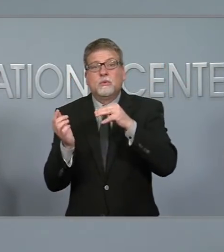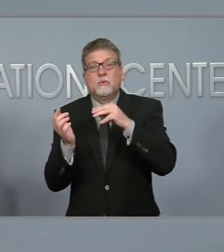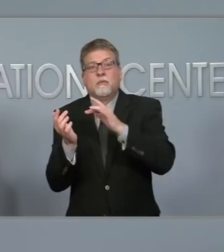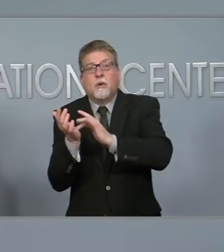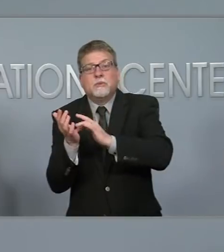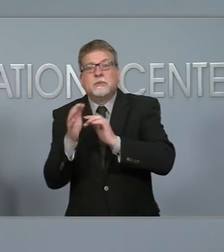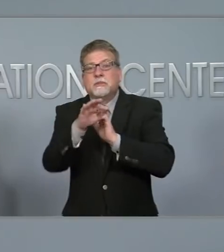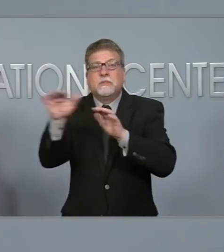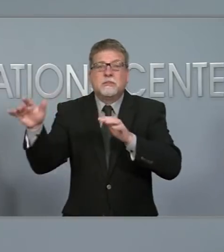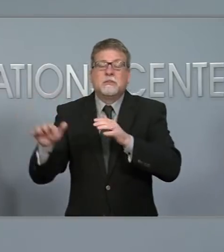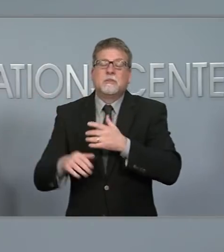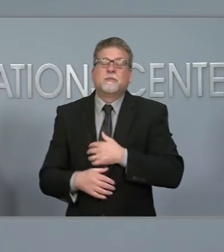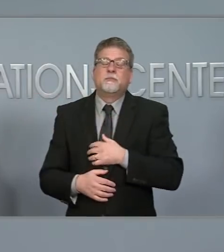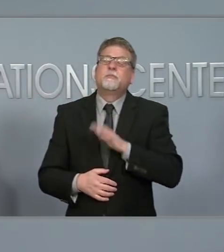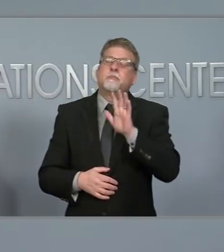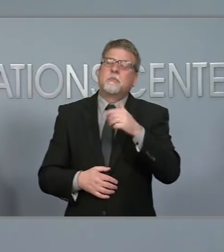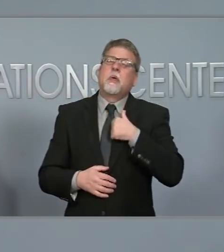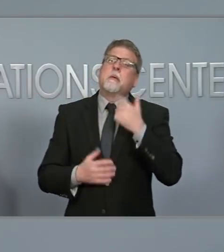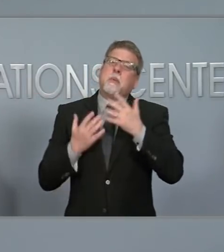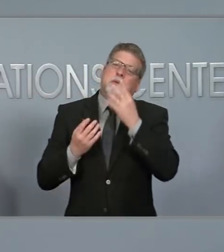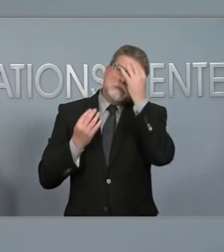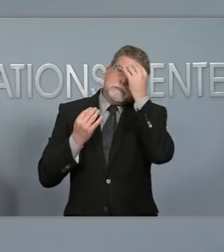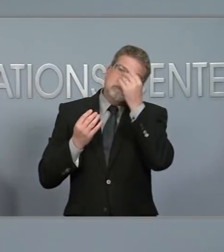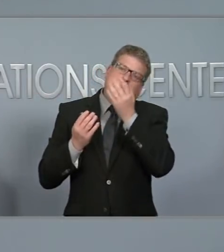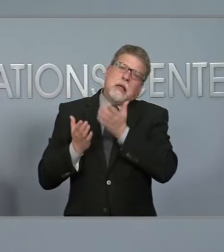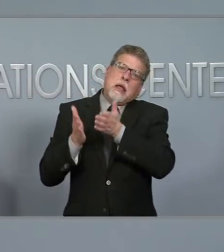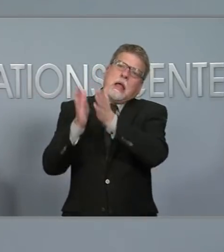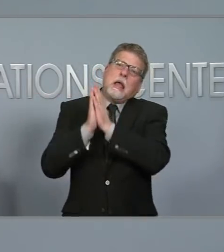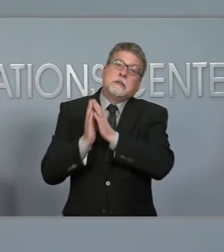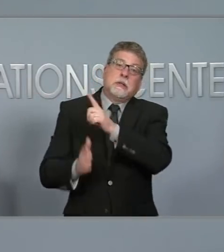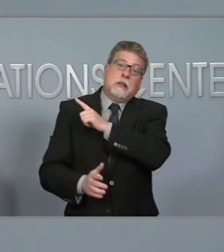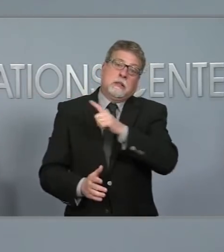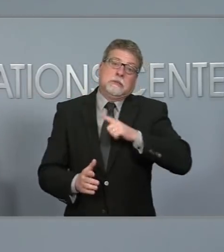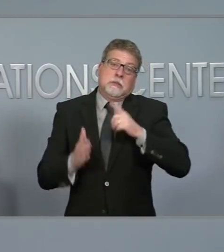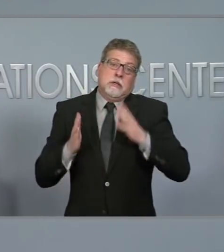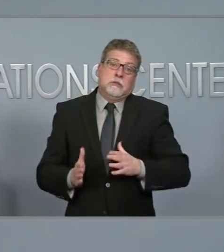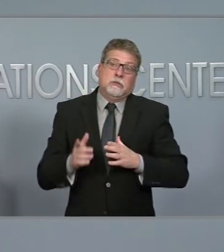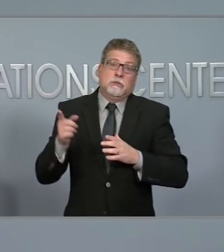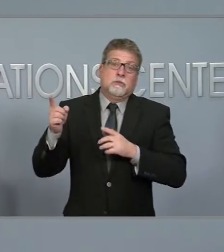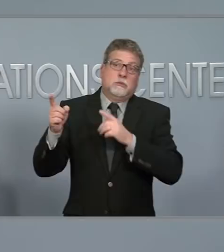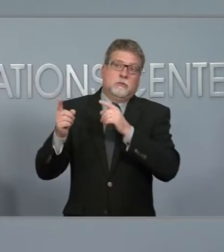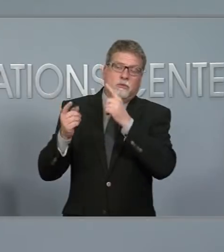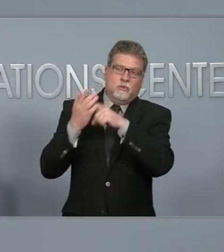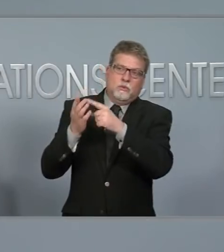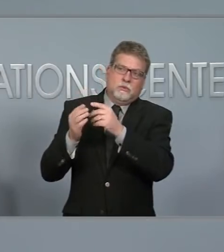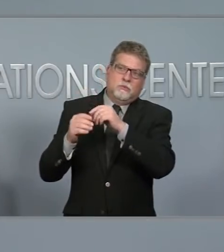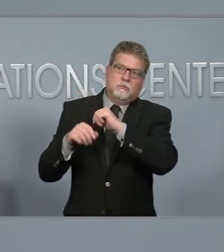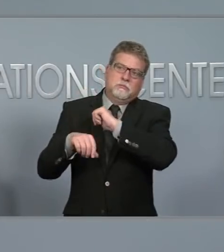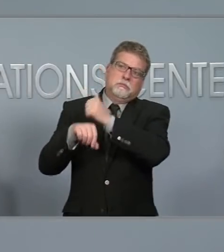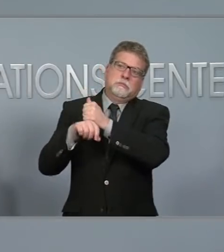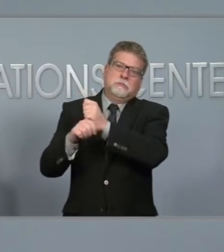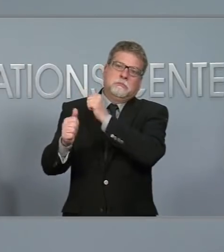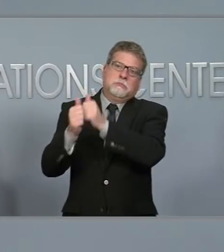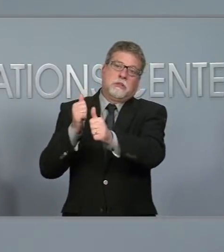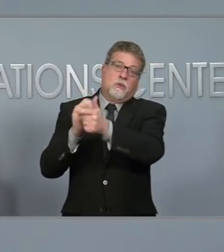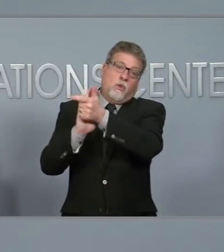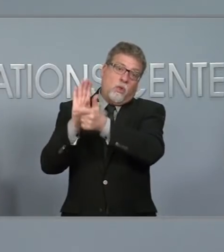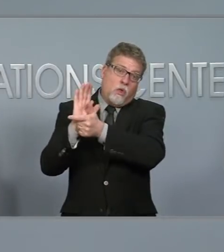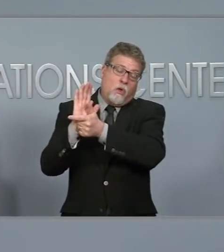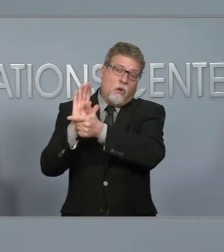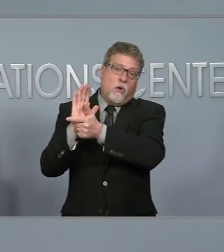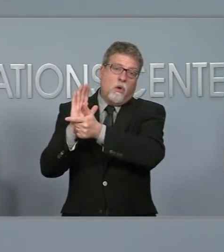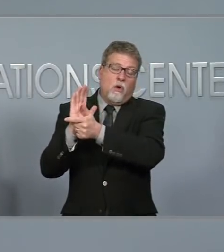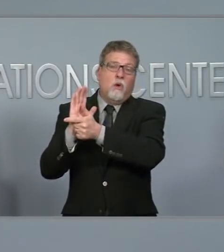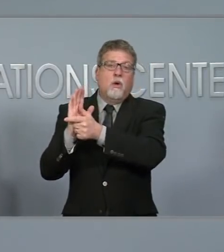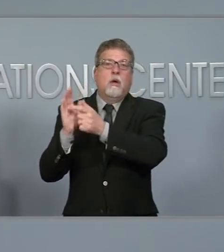ayudando.